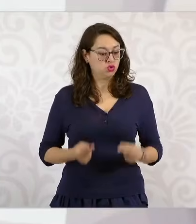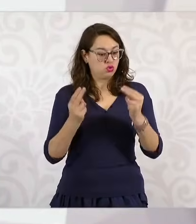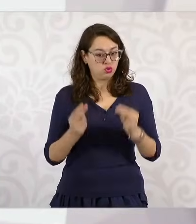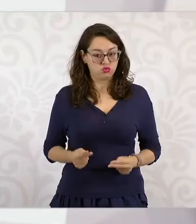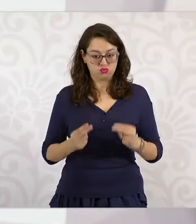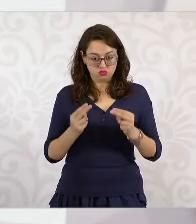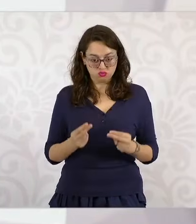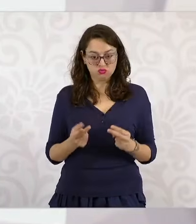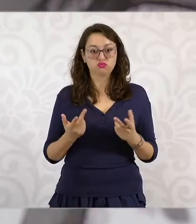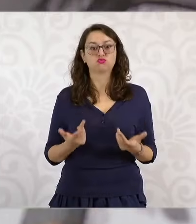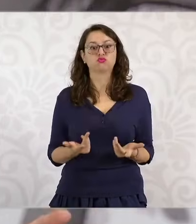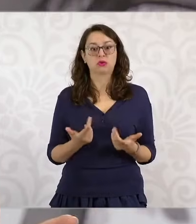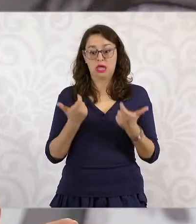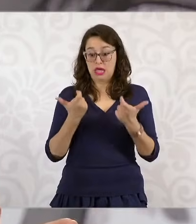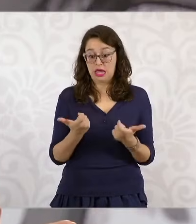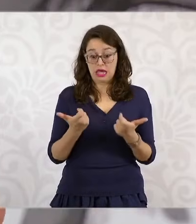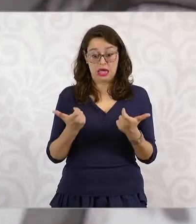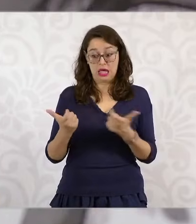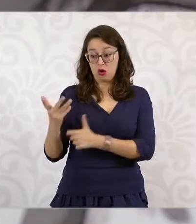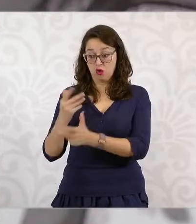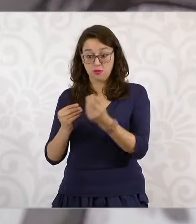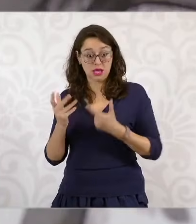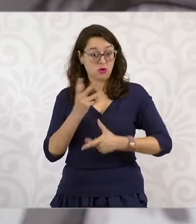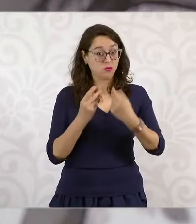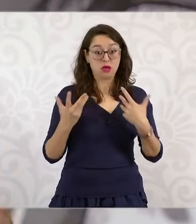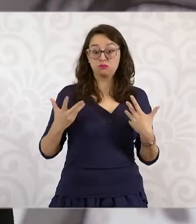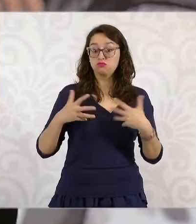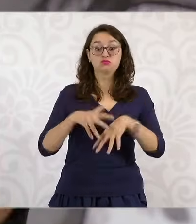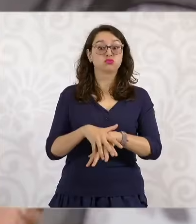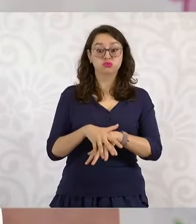La integración económica de ambos países es muy grande, lo cual beneficia a Estados